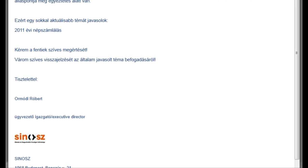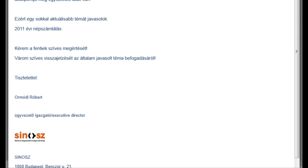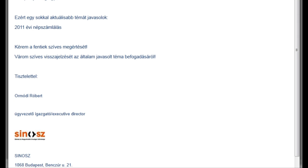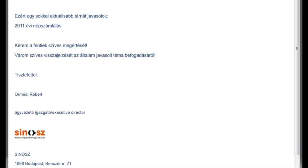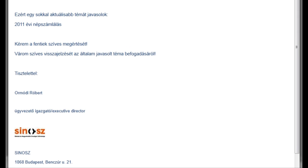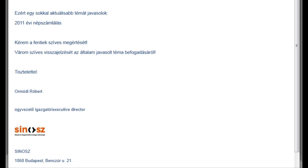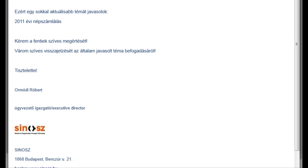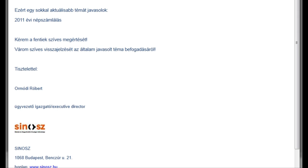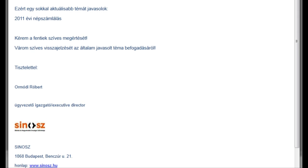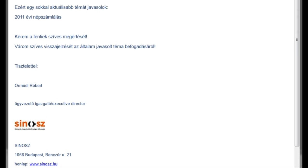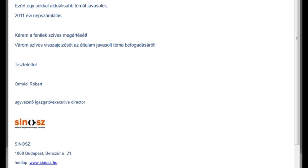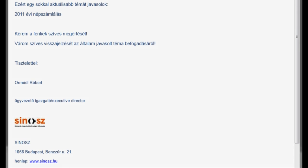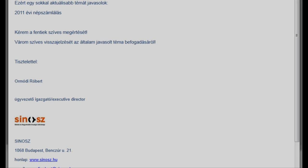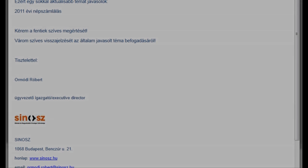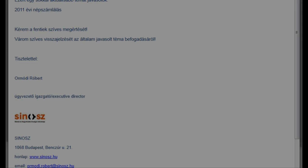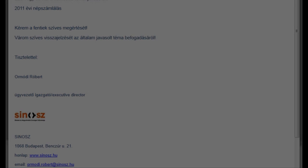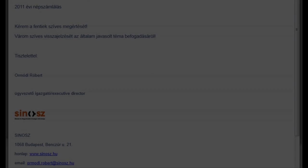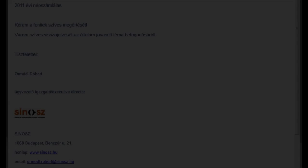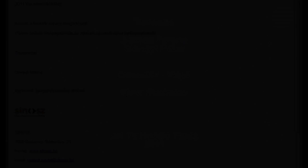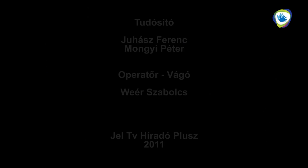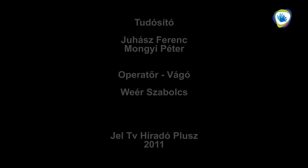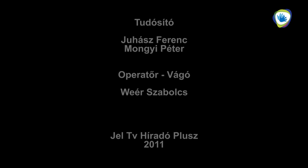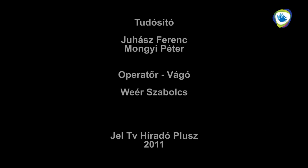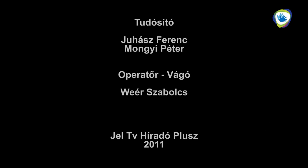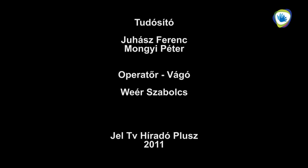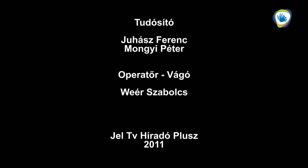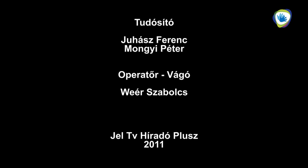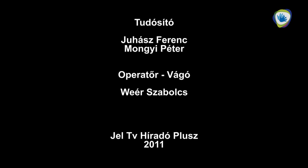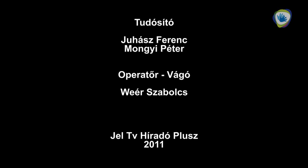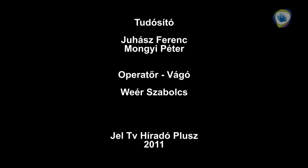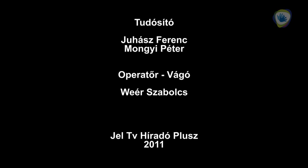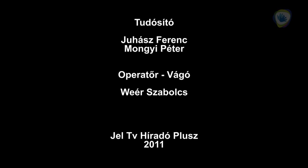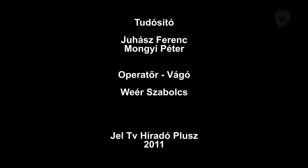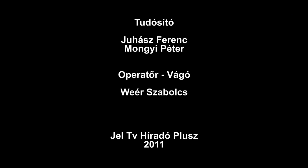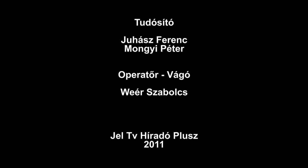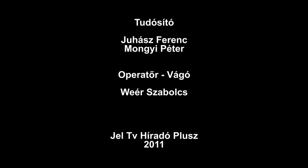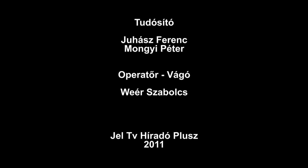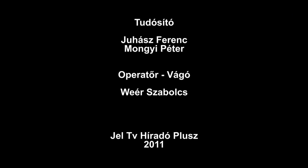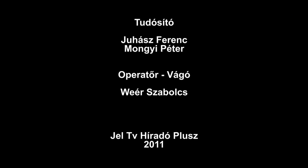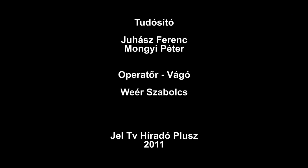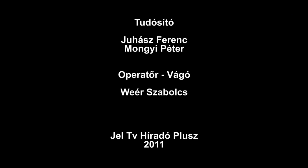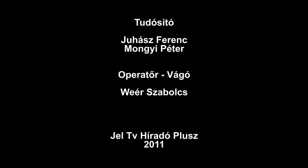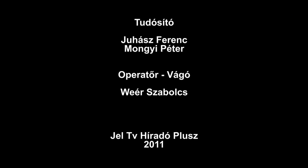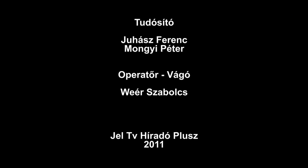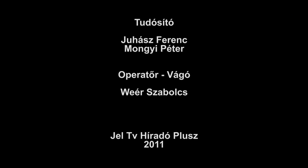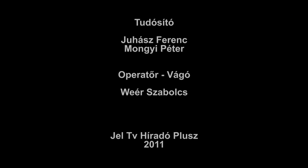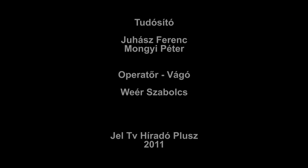"Ezért egy sokkal aktuálisabb témát javasolok: 2011 évi népszámlálás" Feliratozta: Kárpátiné K. Kornélia és N. Kiss Orsolya